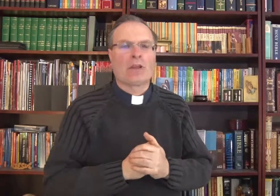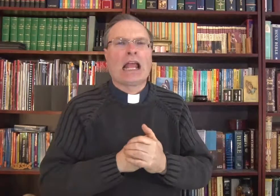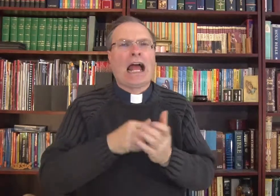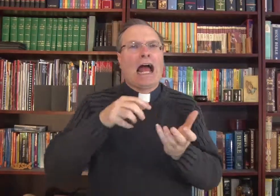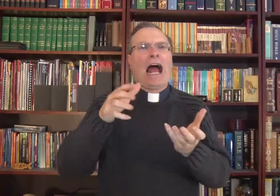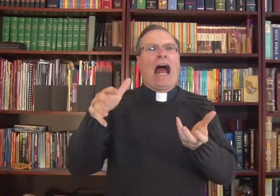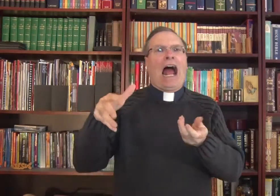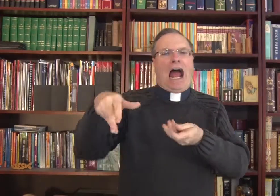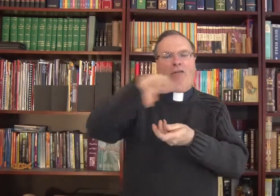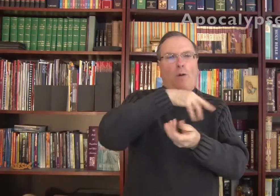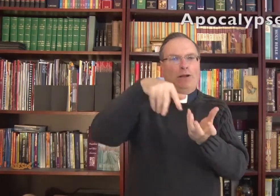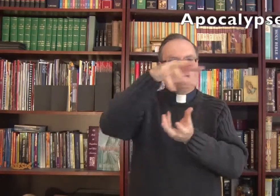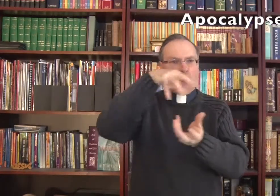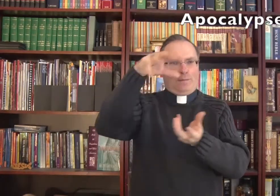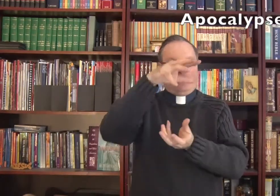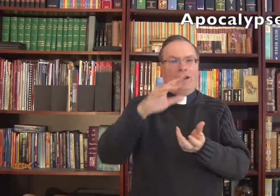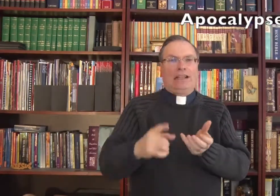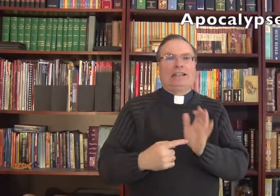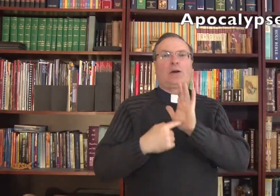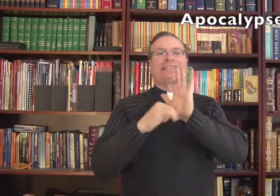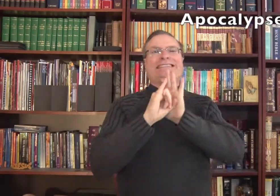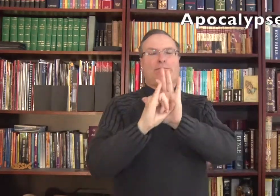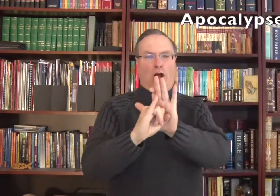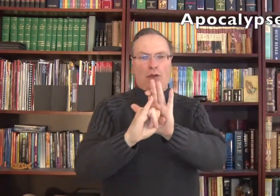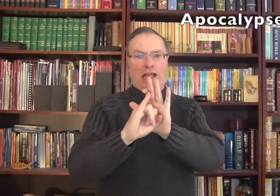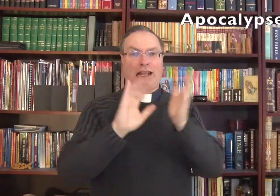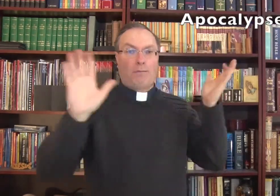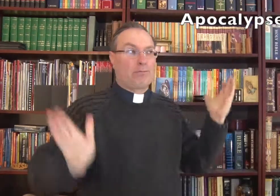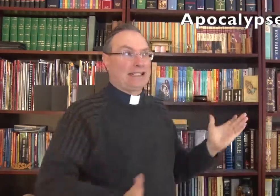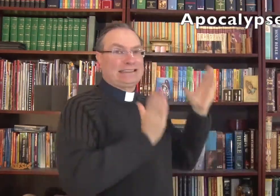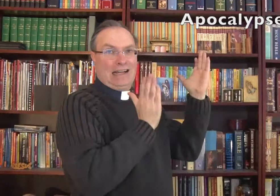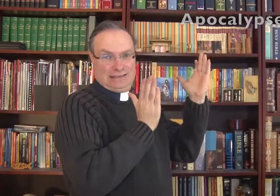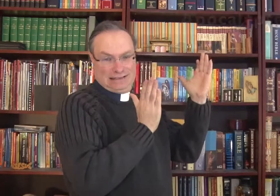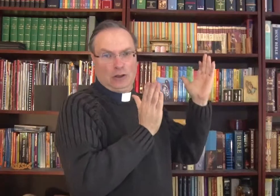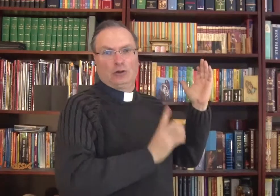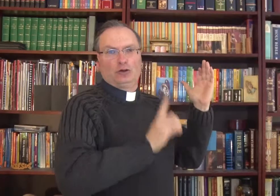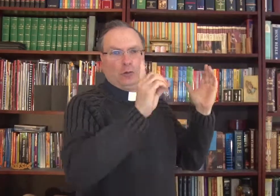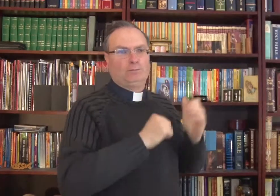Enveloppé d'une nuée est un symbole de la présence de Dieu.